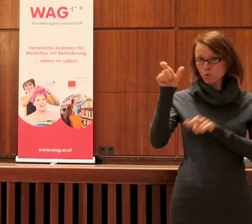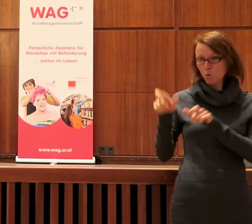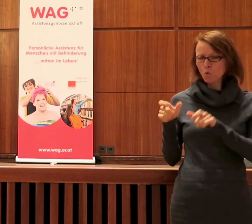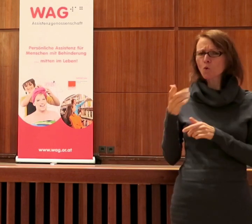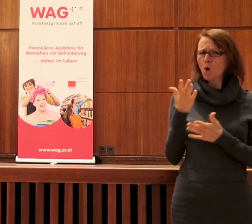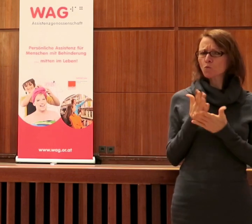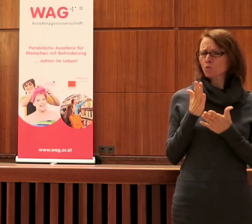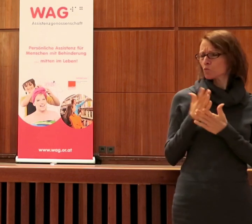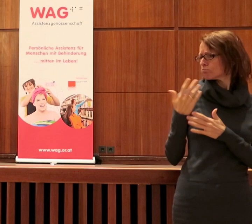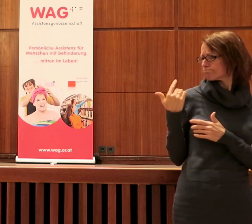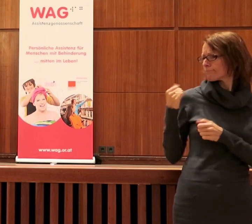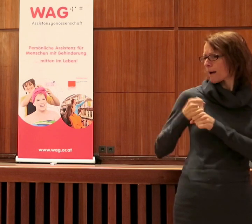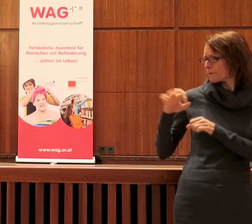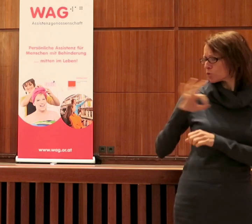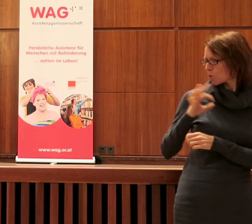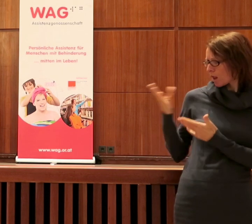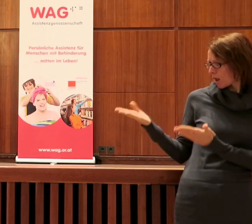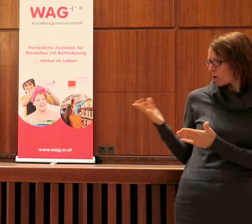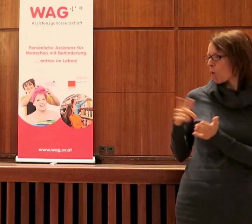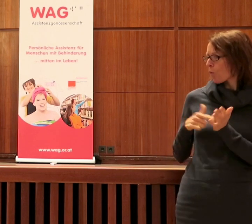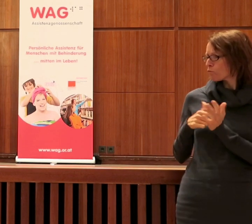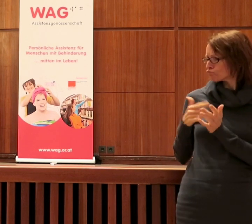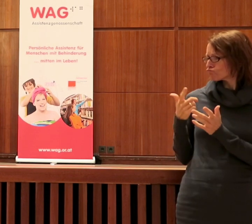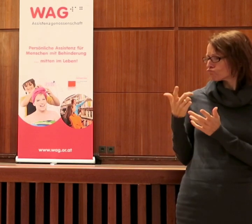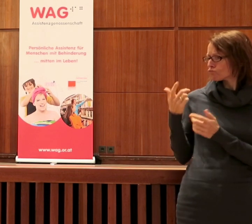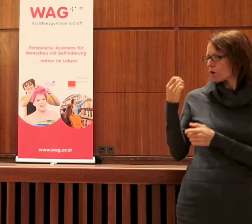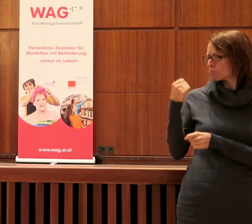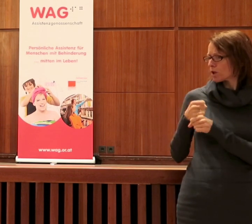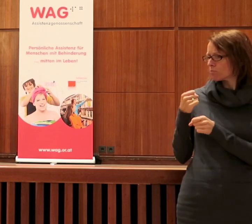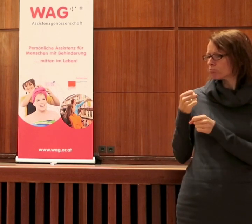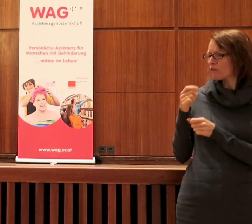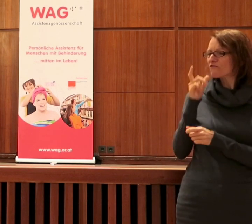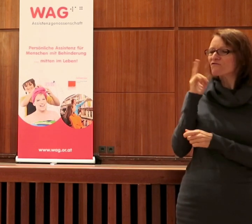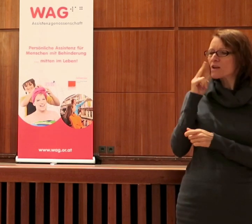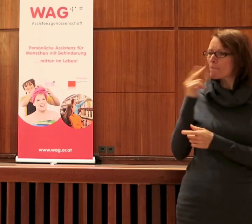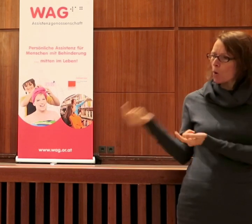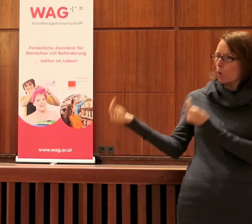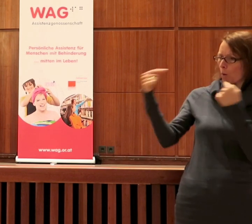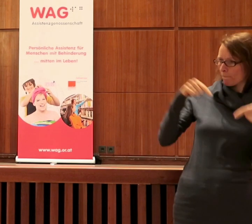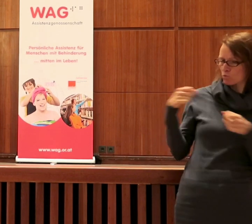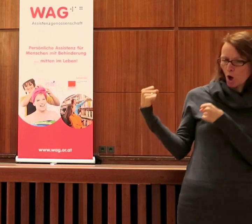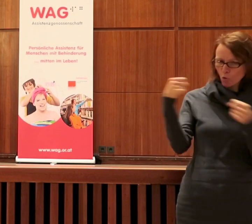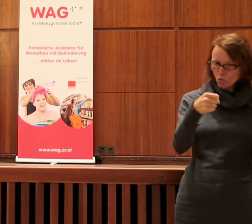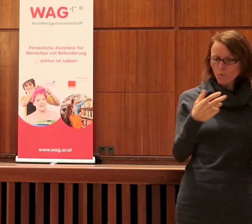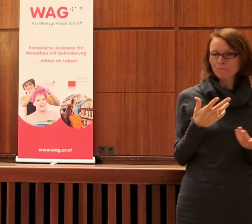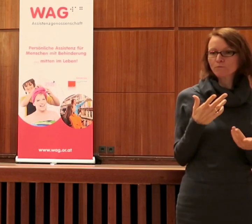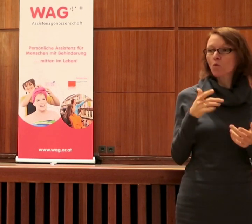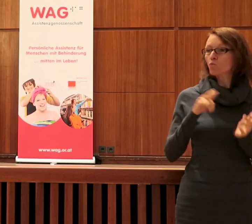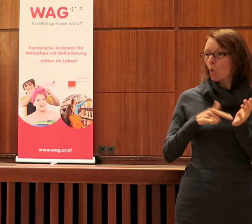Der kommt ab und zu mit dem Auto in die Firma. Und der erzählte mir einige Male: Boah, heute waren aber wieder